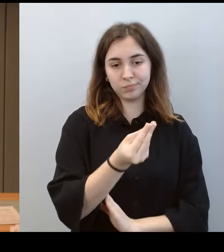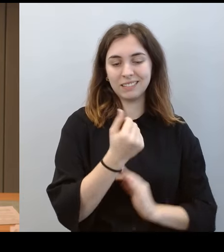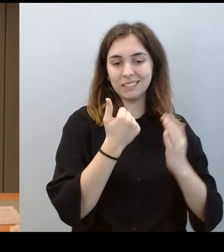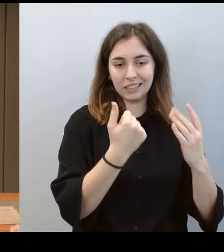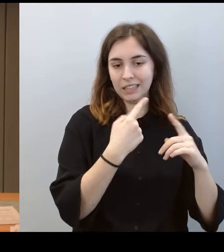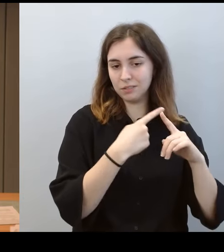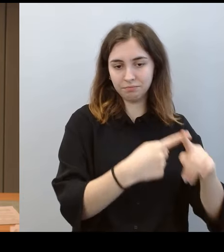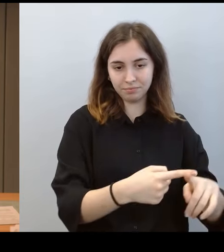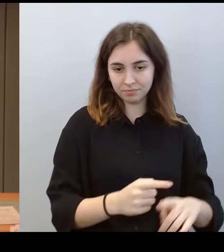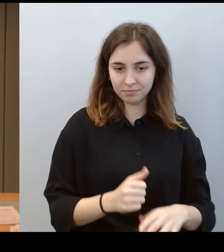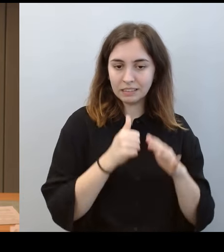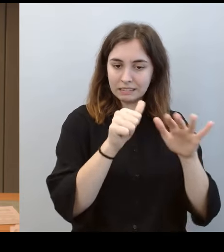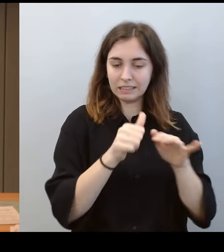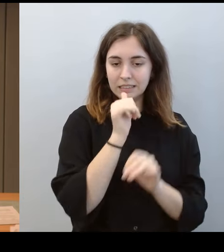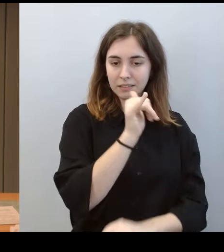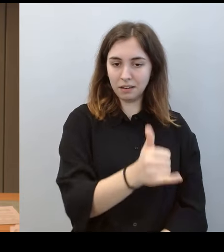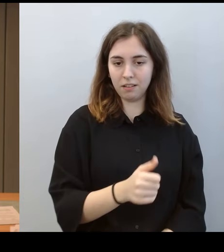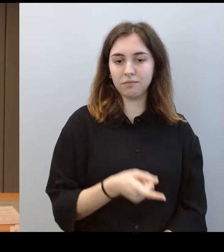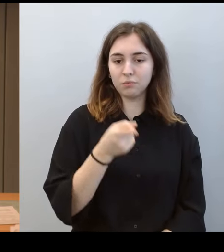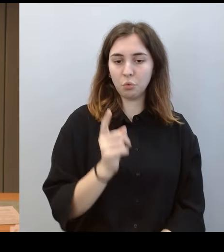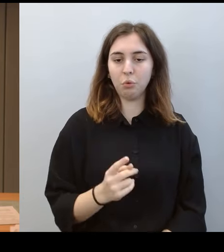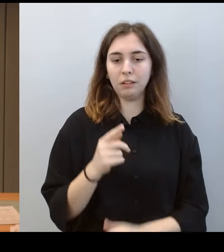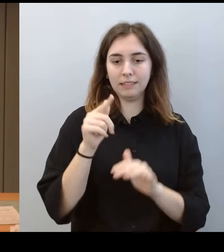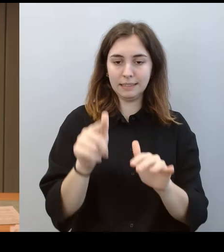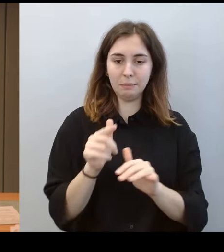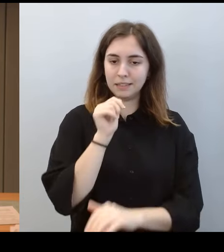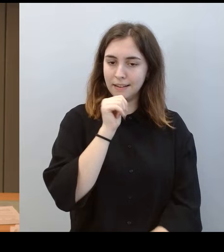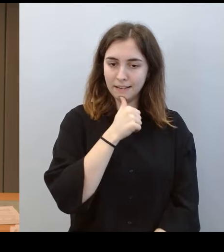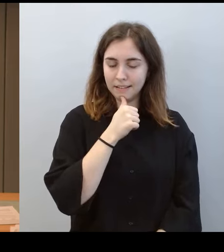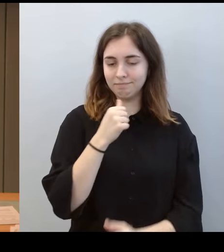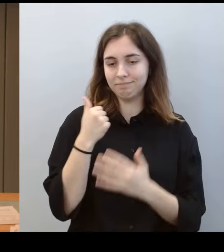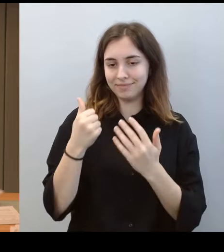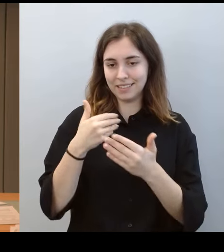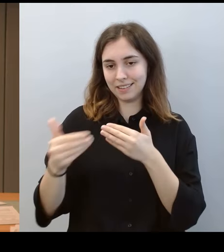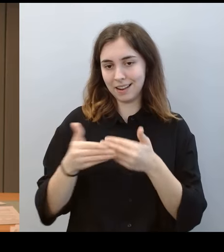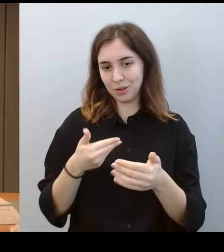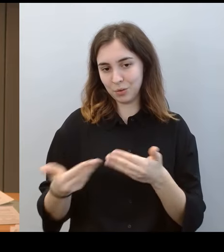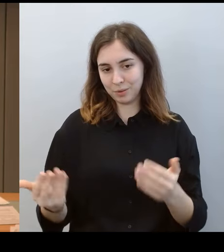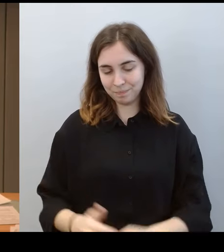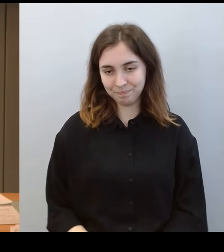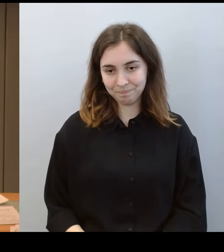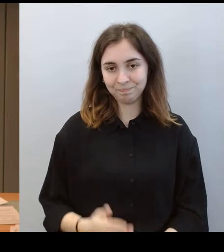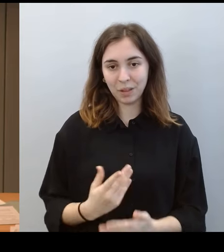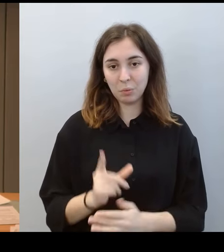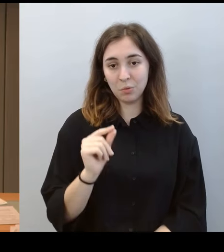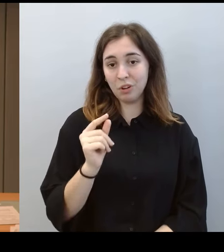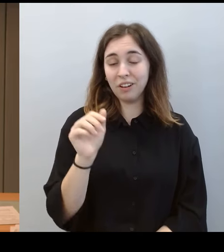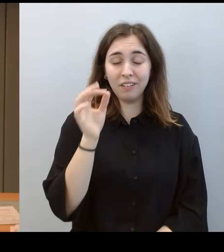117 Neinstimmen, sechs Enthaltungen. Damit ist auch Frau Aurich nicht gewählt.